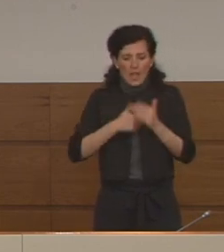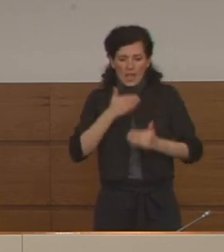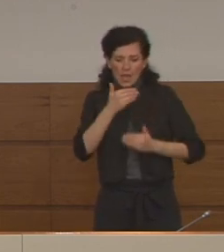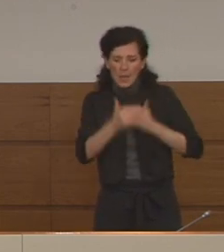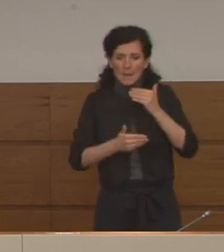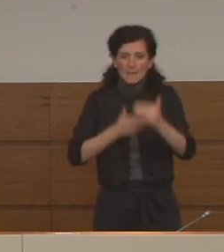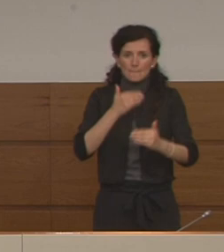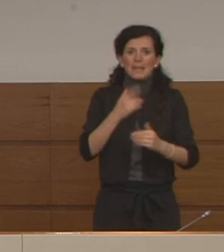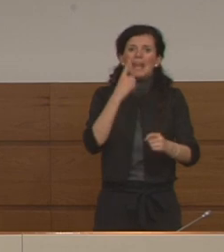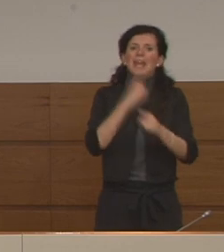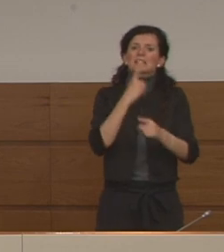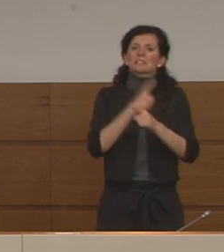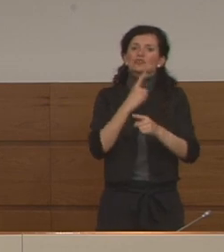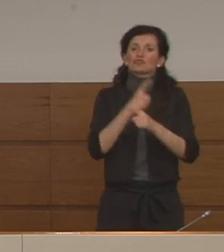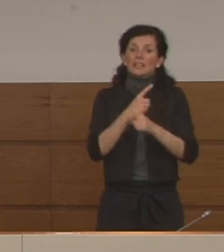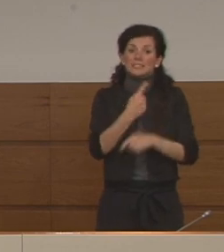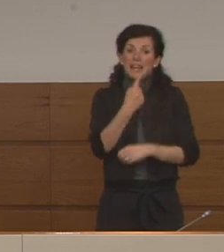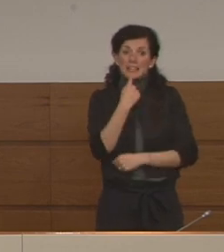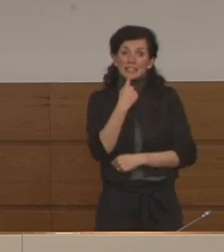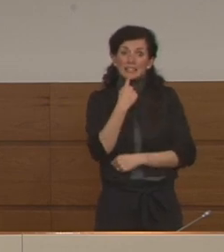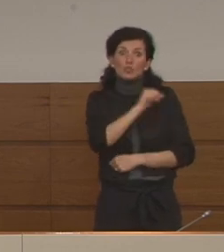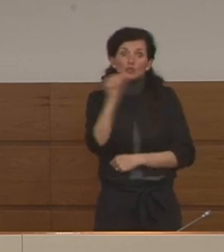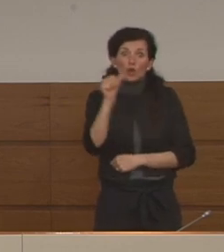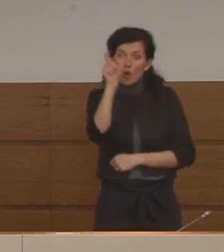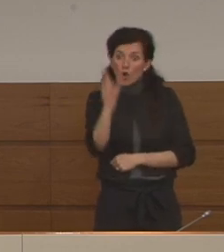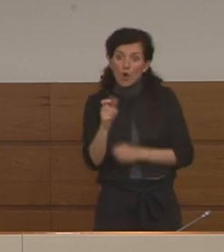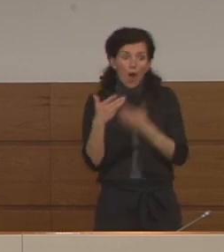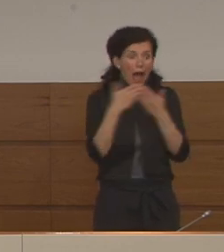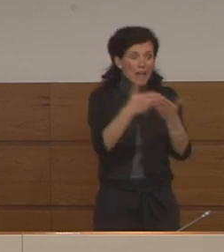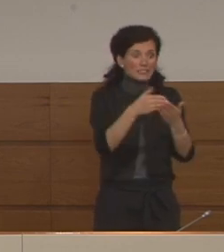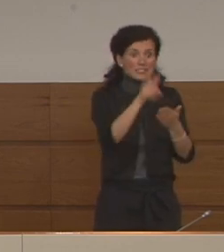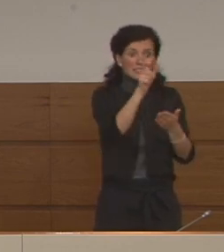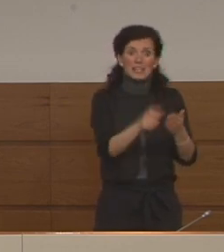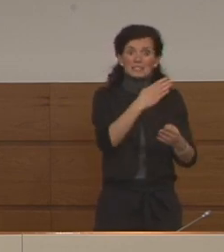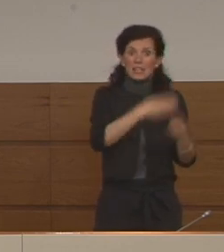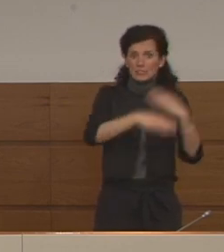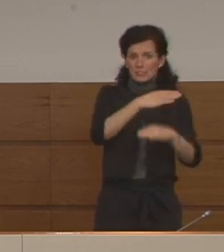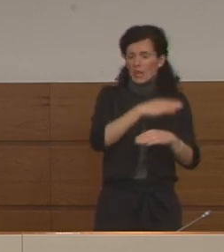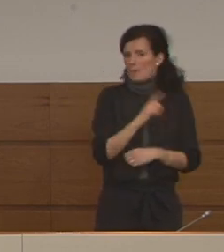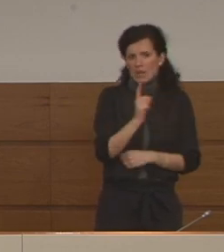solo di chi assiste i disabili. E in alcuni casi il tampone viene. Ma di dare